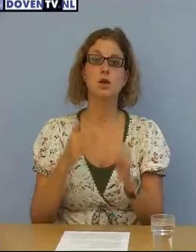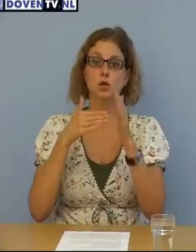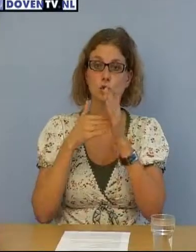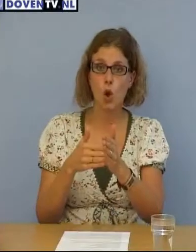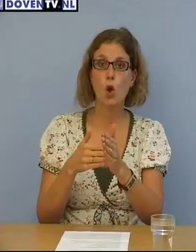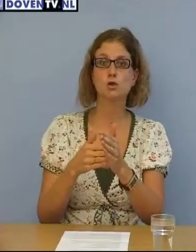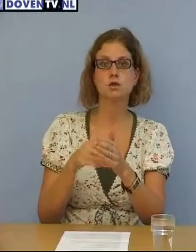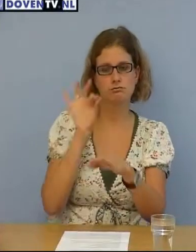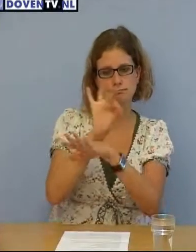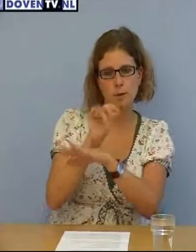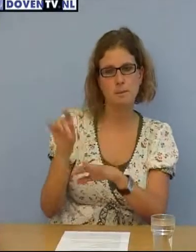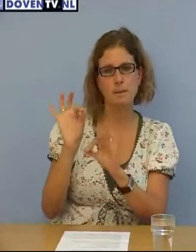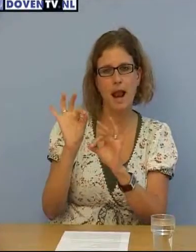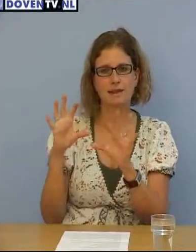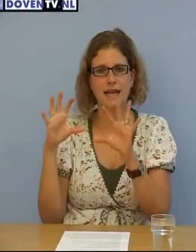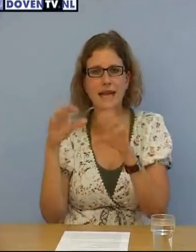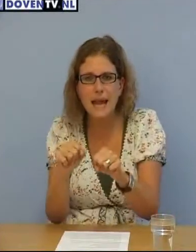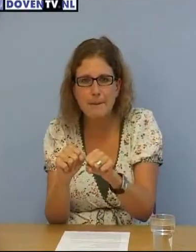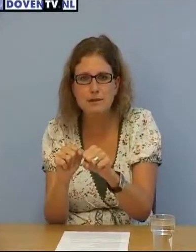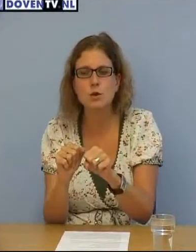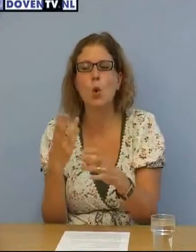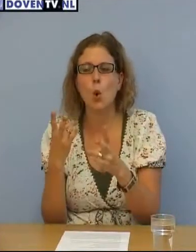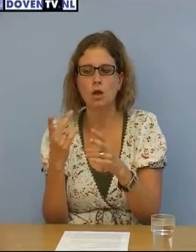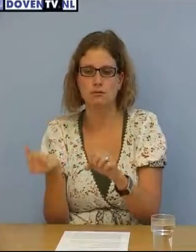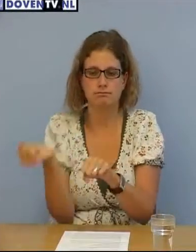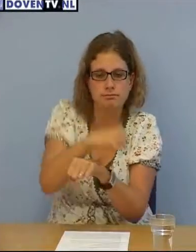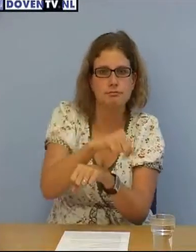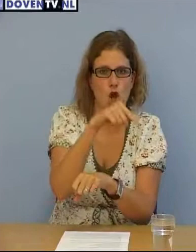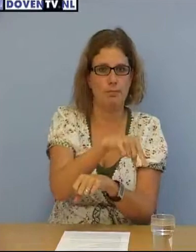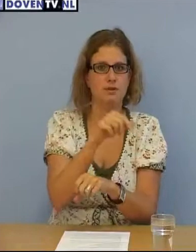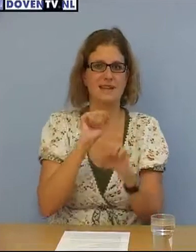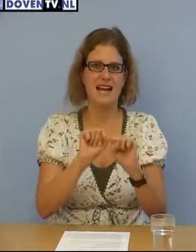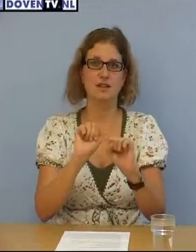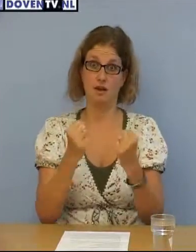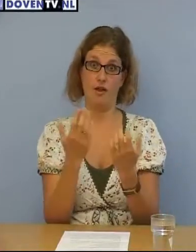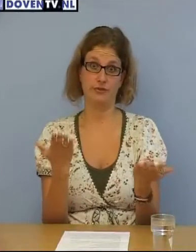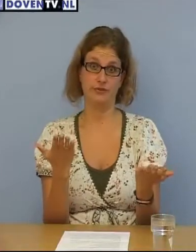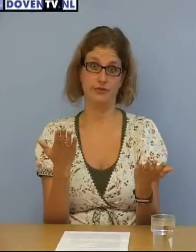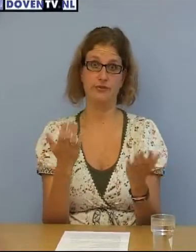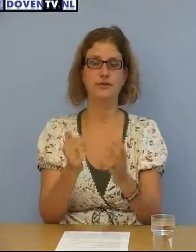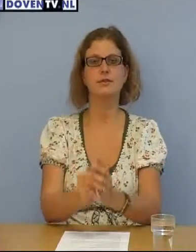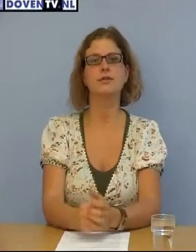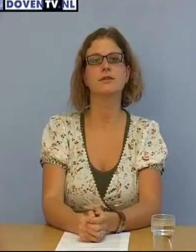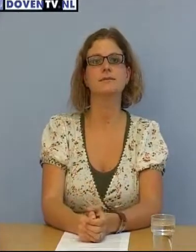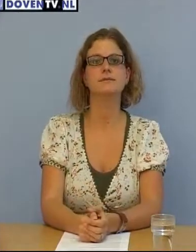Zijn coach leerde hem bepaalde grepen zodat hij zijn tegenstanders de baas kon.